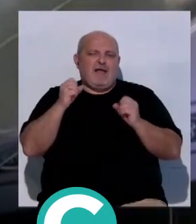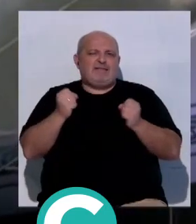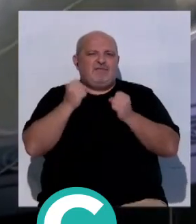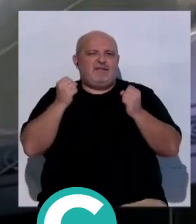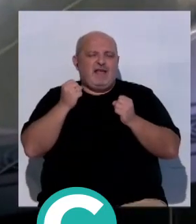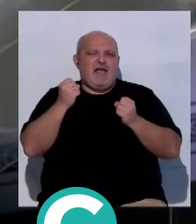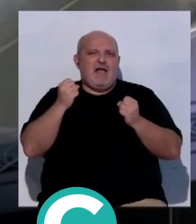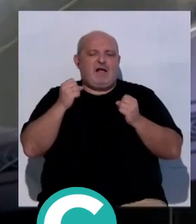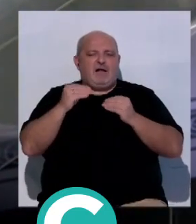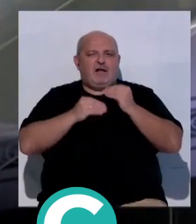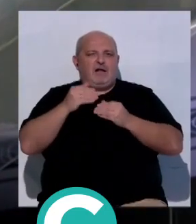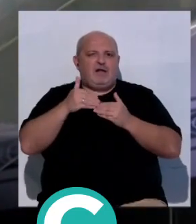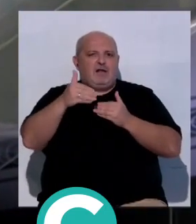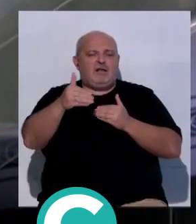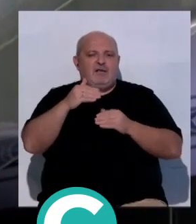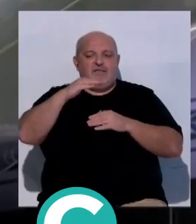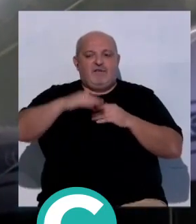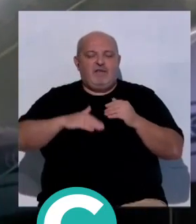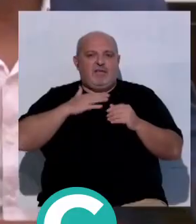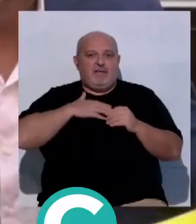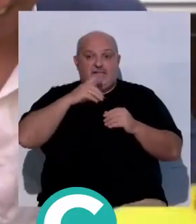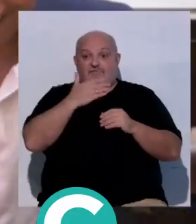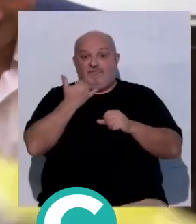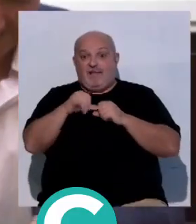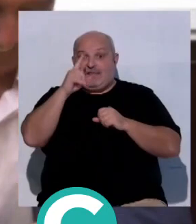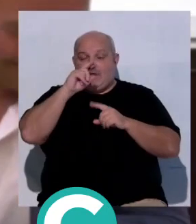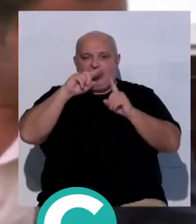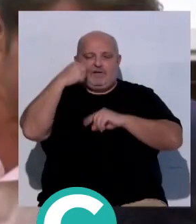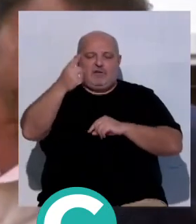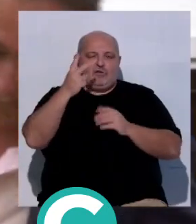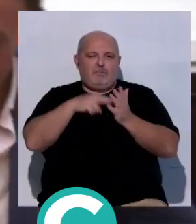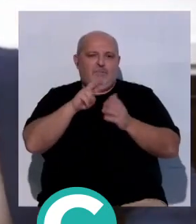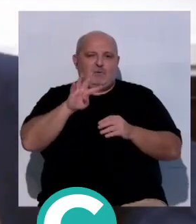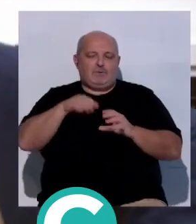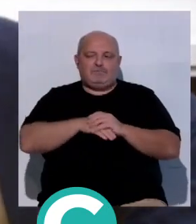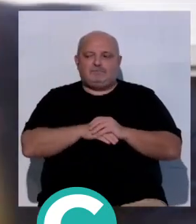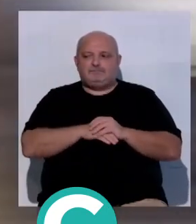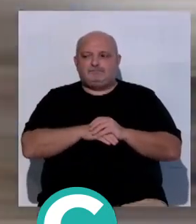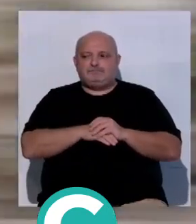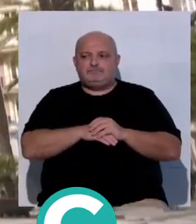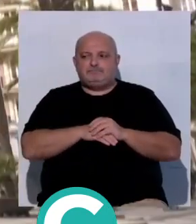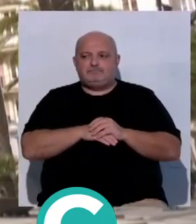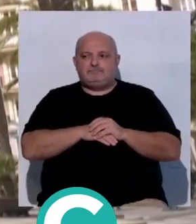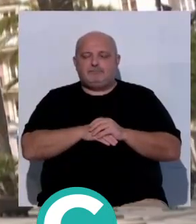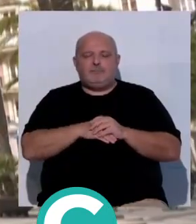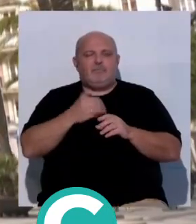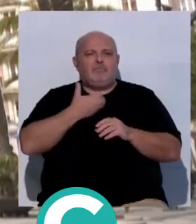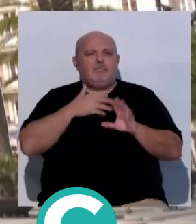y actos que se celebrarán desde finales de este año y principios de 2024 el ayuntamiento de Cádiz